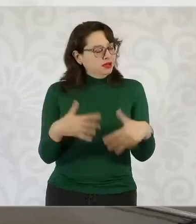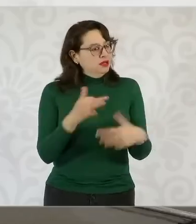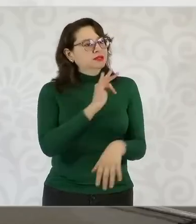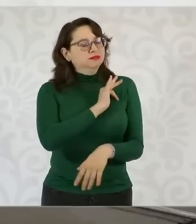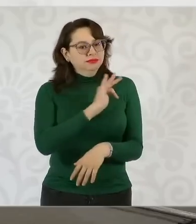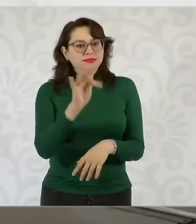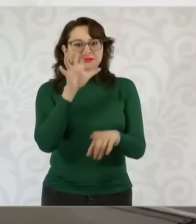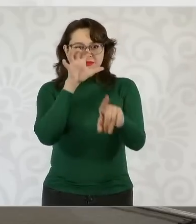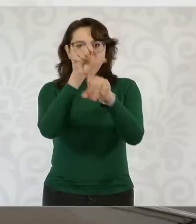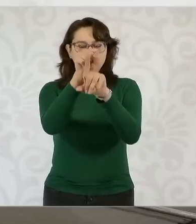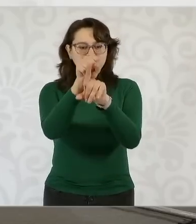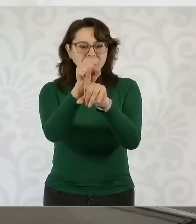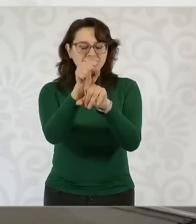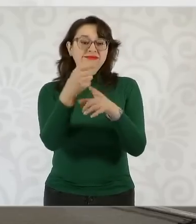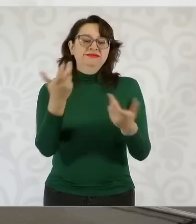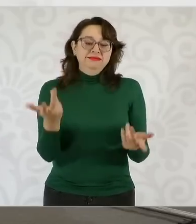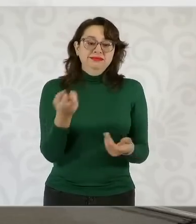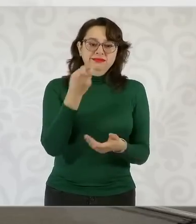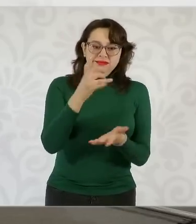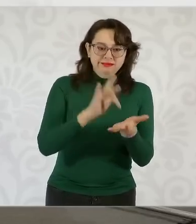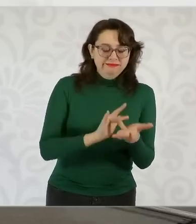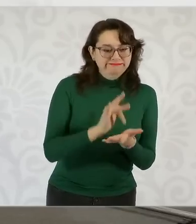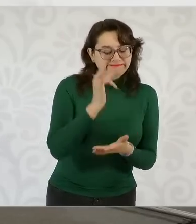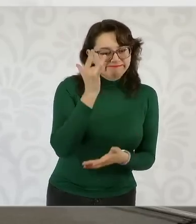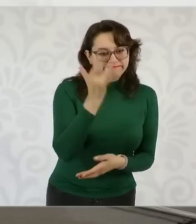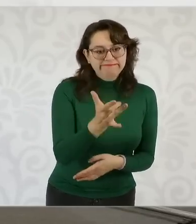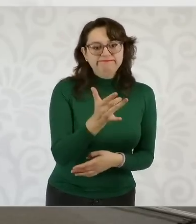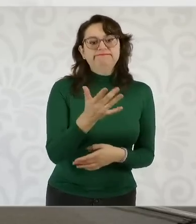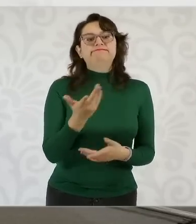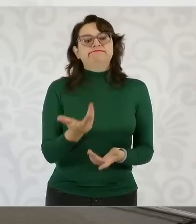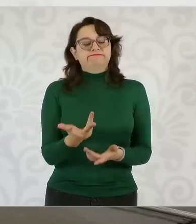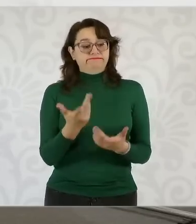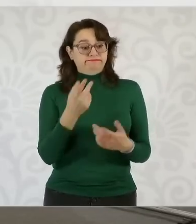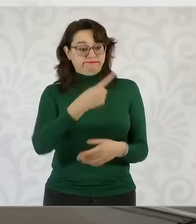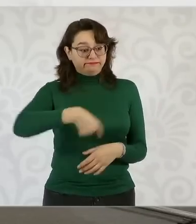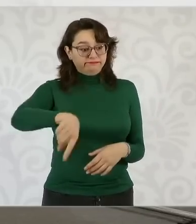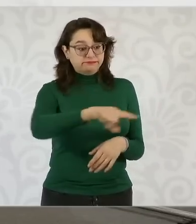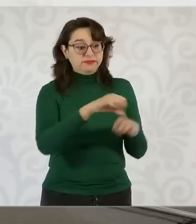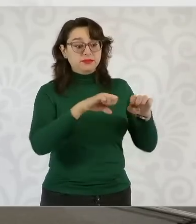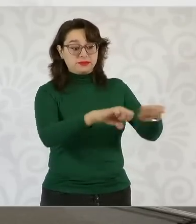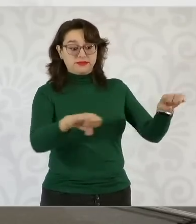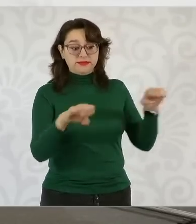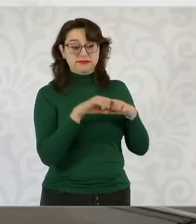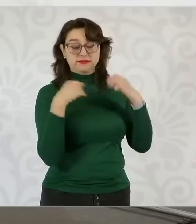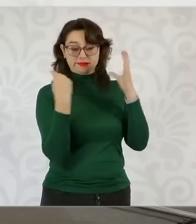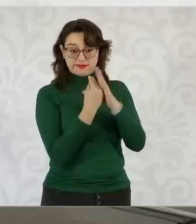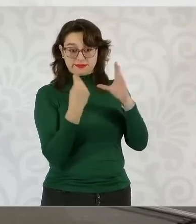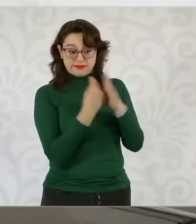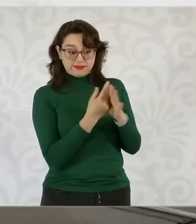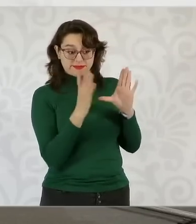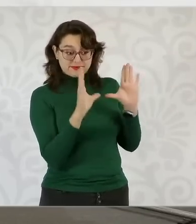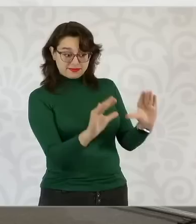eso que para nosotros desarrollar capacitar y cuidar el bienestar de nuestros equipos es